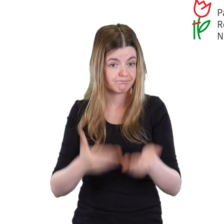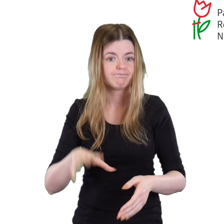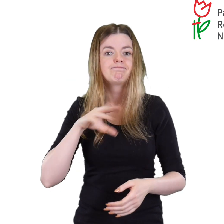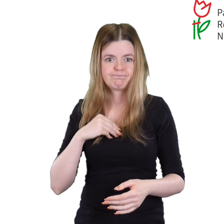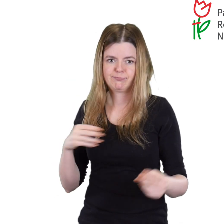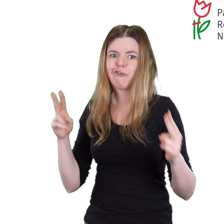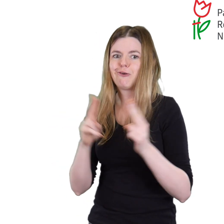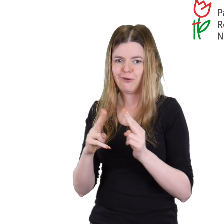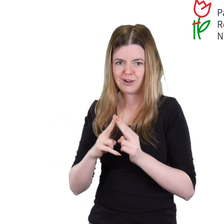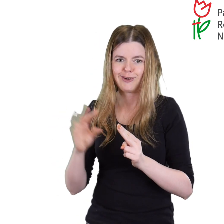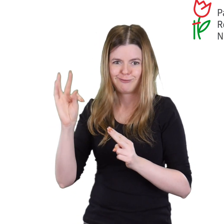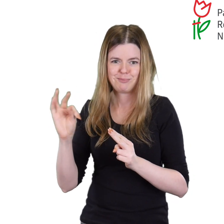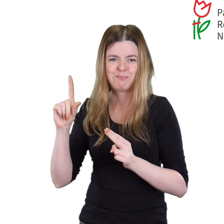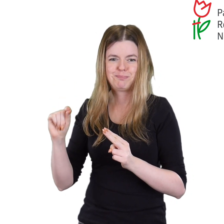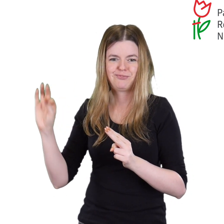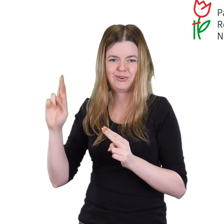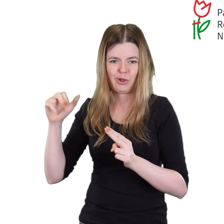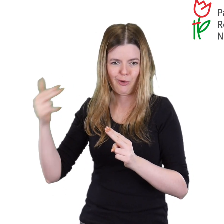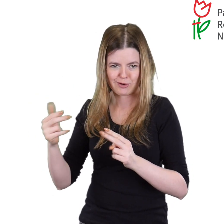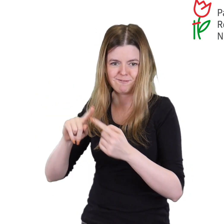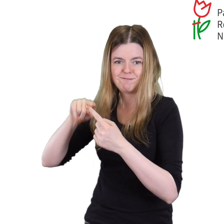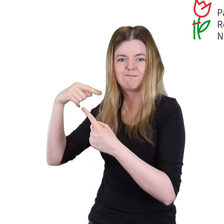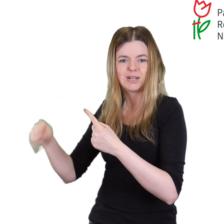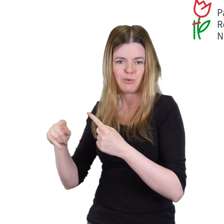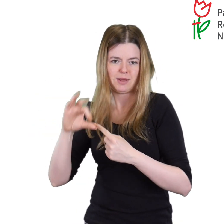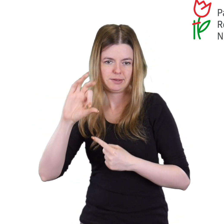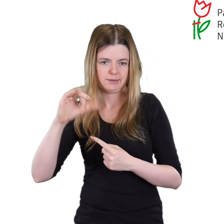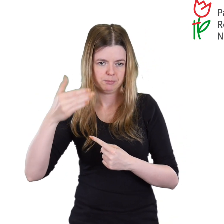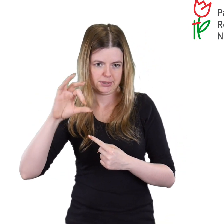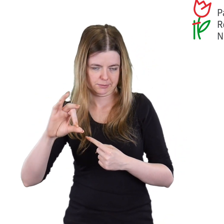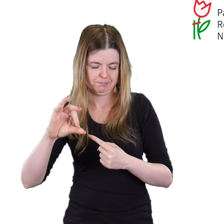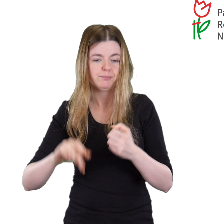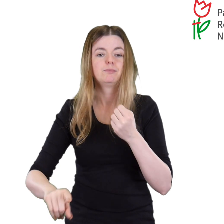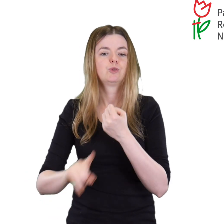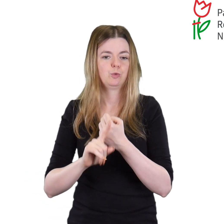Możesz się z nami skontaktować za pomocą wiadomości tekstowej, wysyłając SMS na numer telefonu: